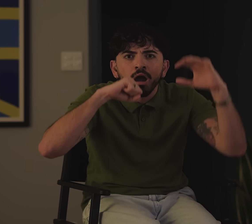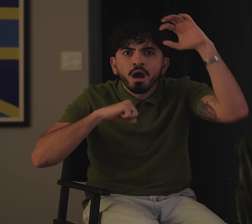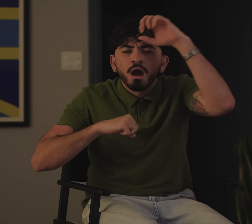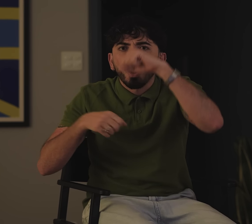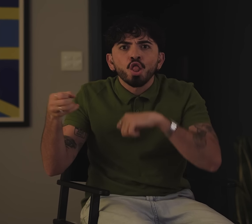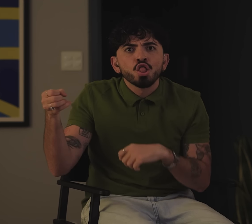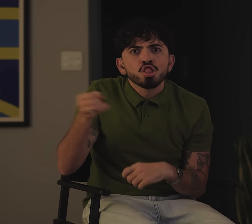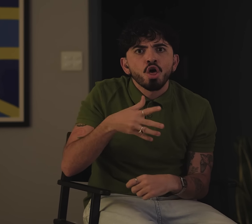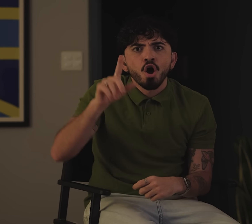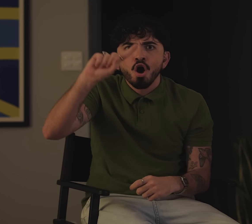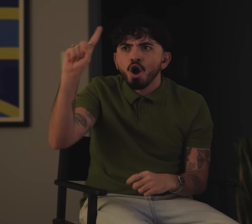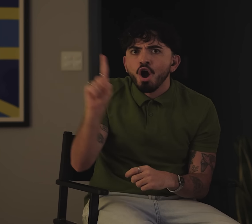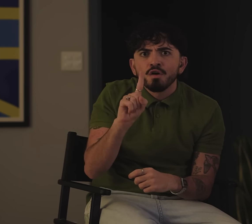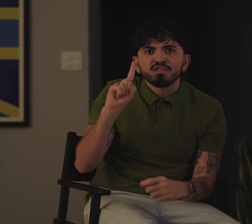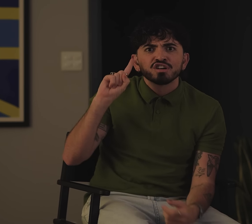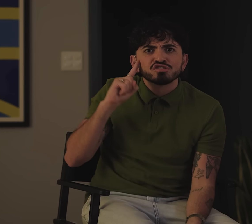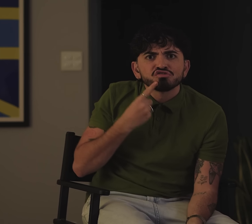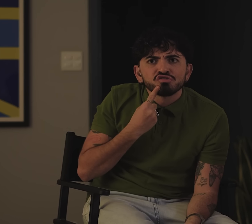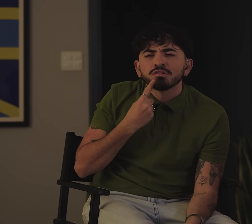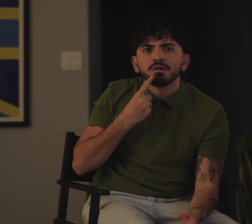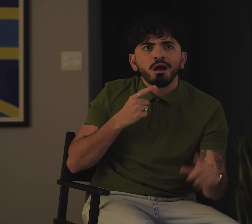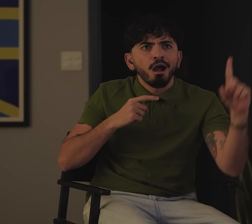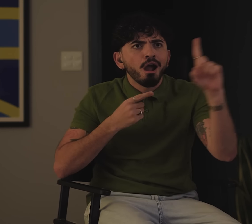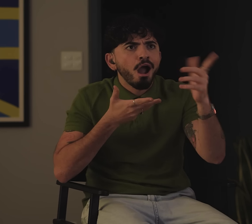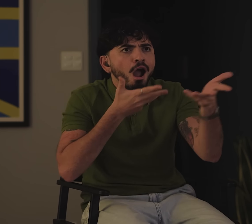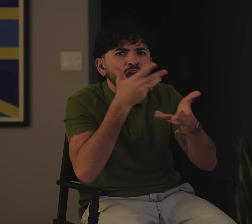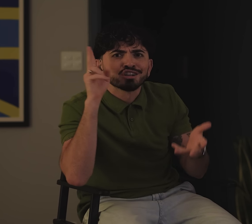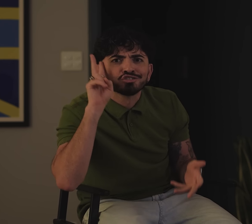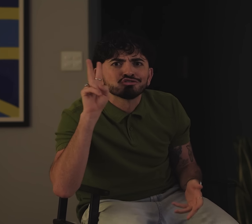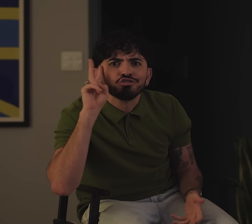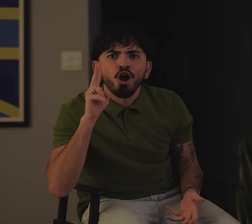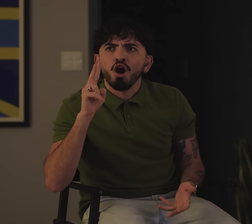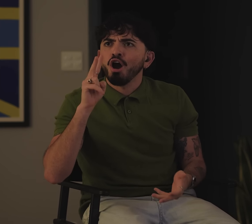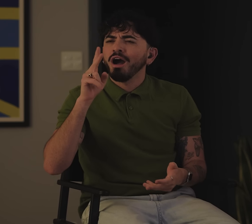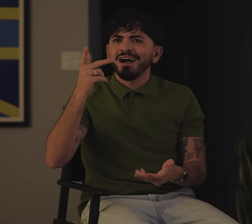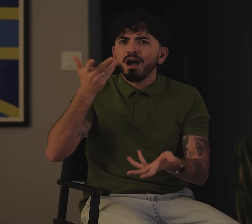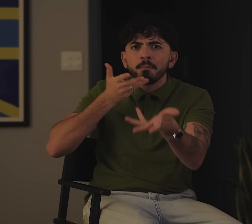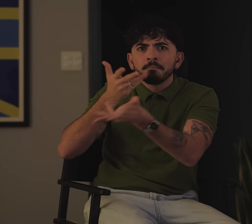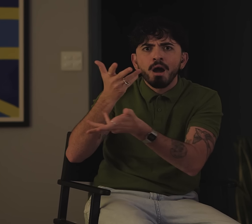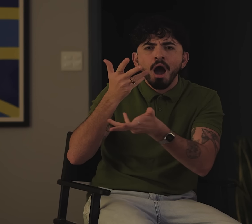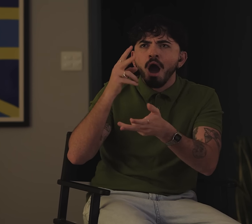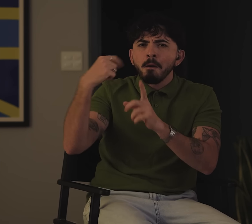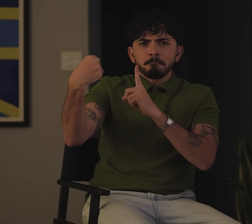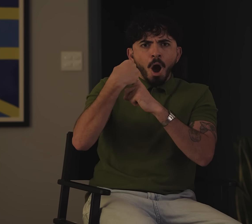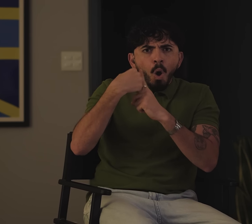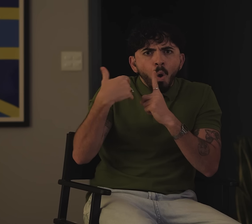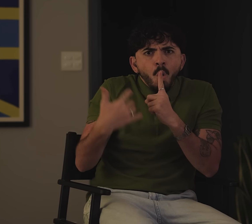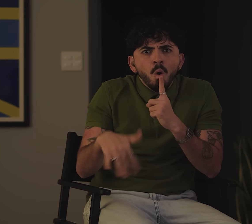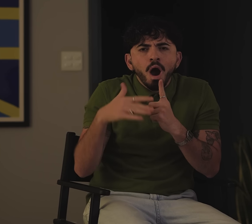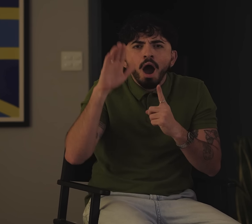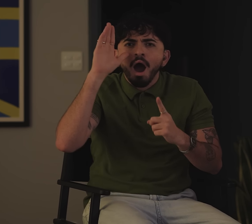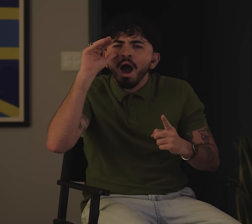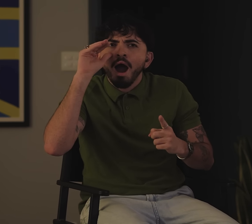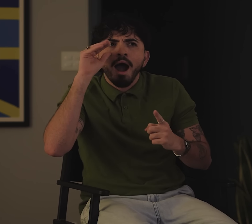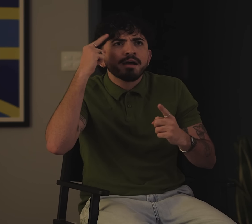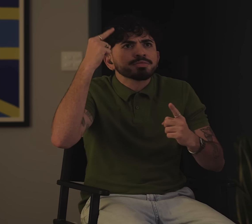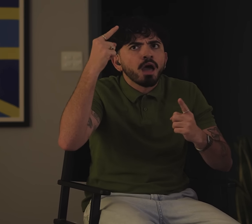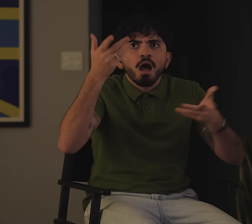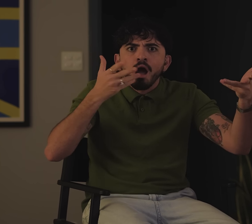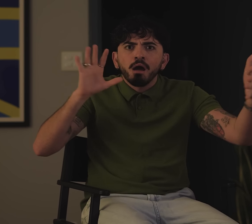Conheci diferentes histórias, lutas, ideias e formas de enxergar o mundo.